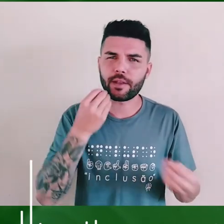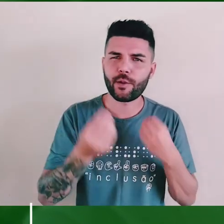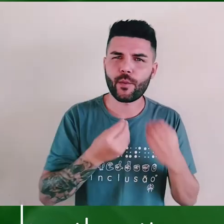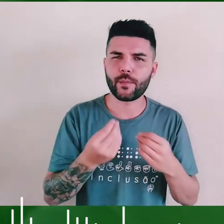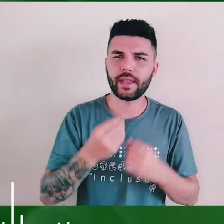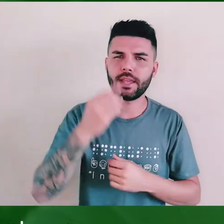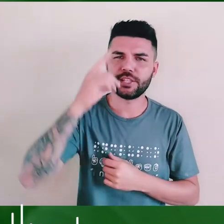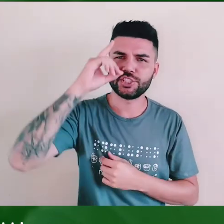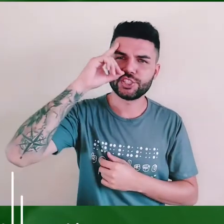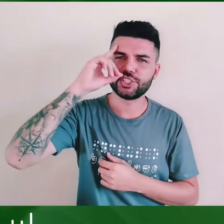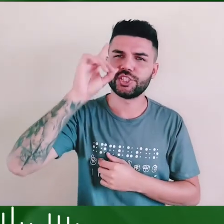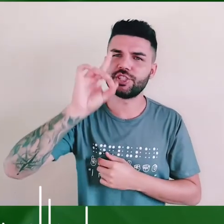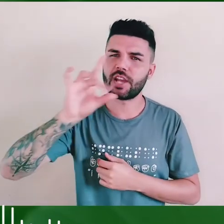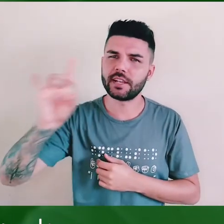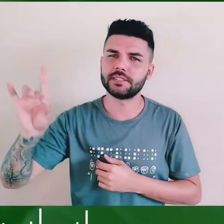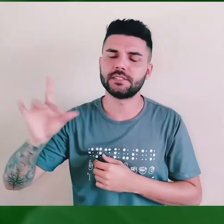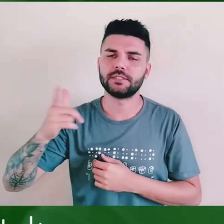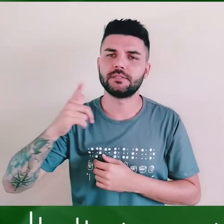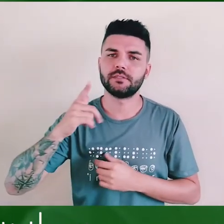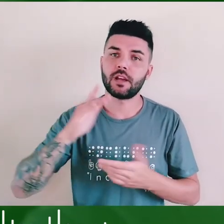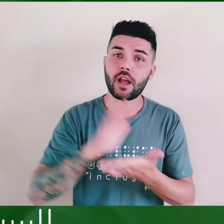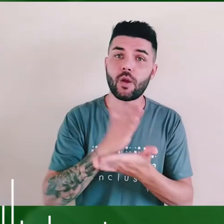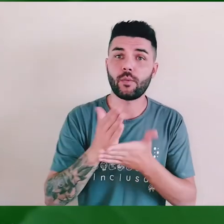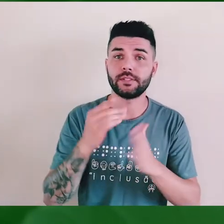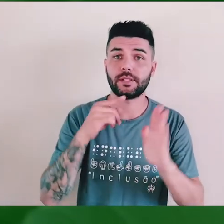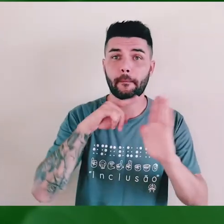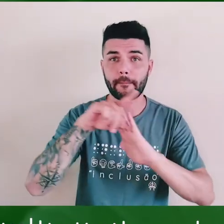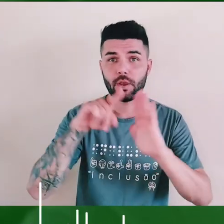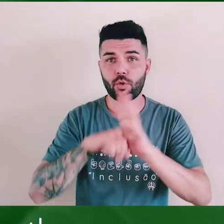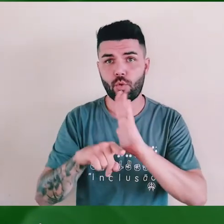Então vou te fazer algumas perguntas e aí se não quiser responder não tem problema,